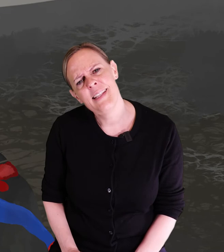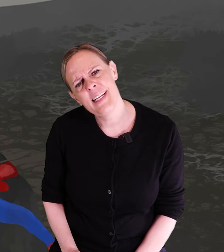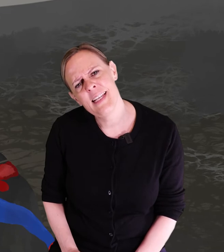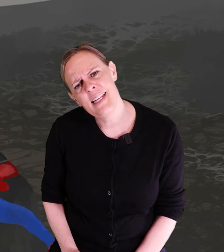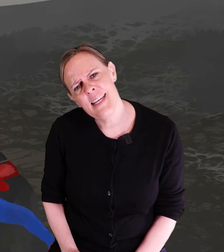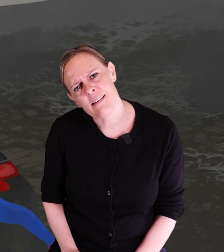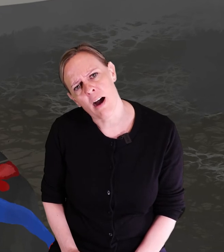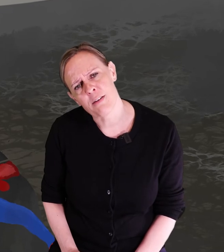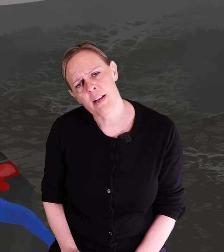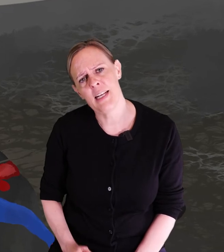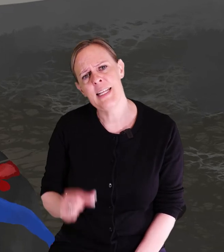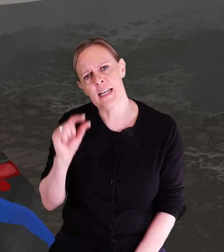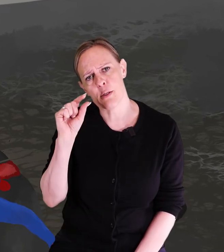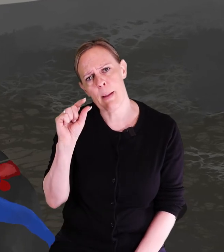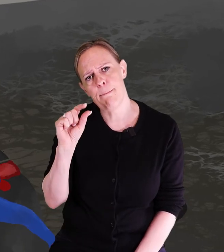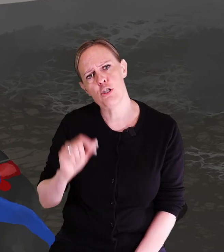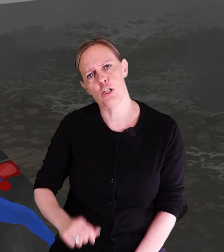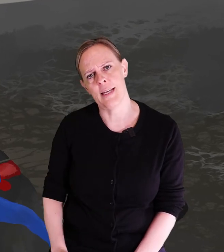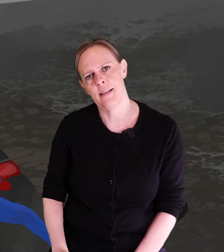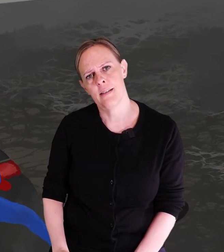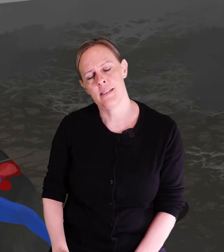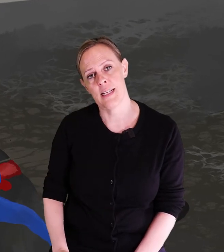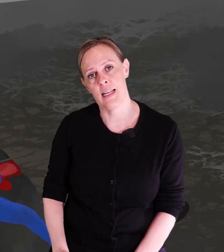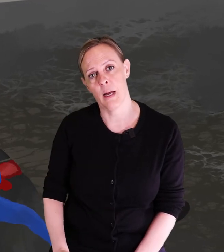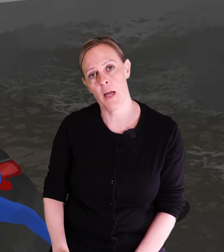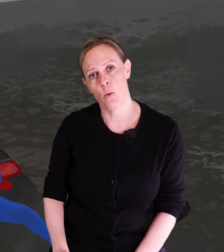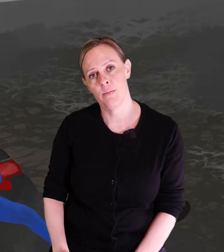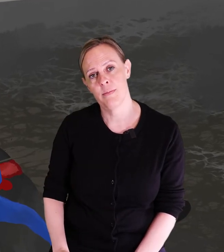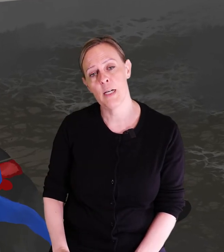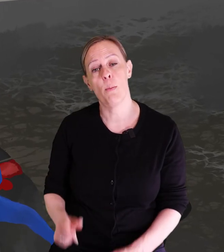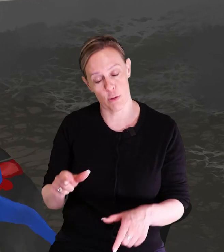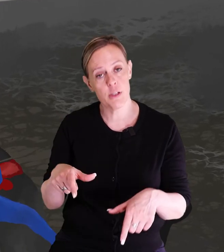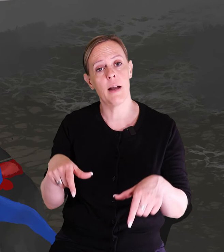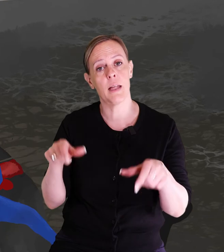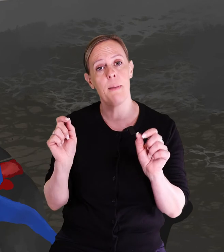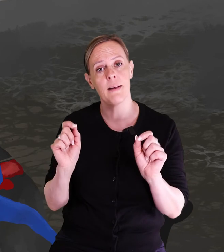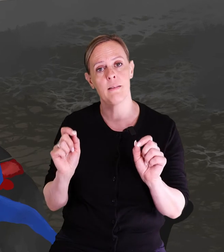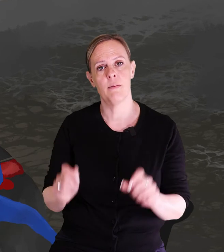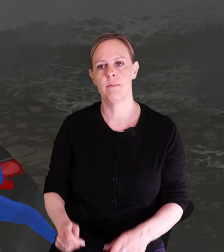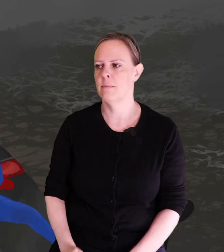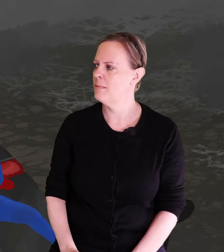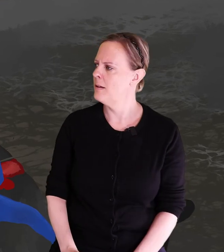det är inte riktigt lika att vara liten som en pyssling säger lilla Mjau det kommer du snart att märka